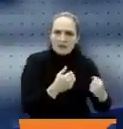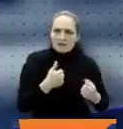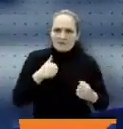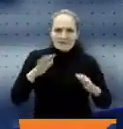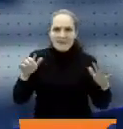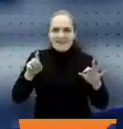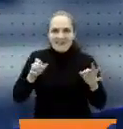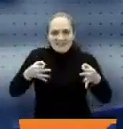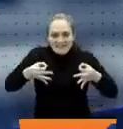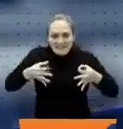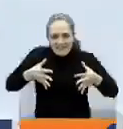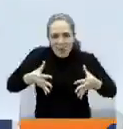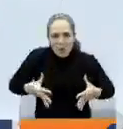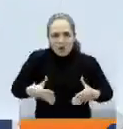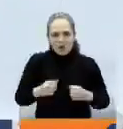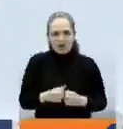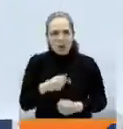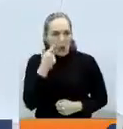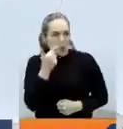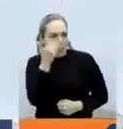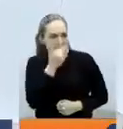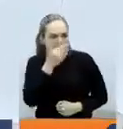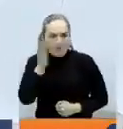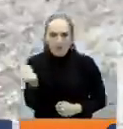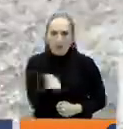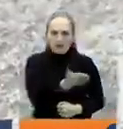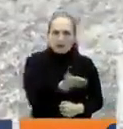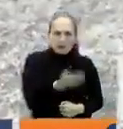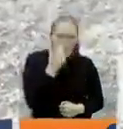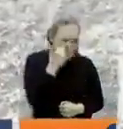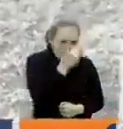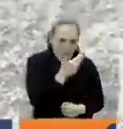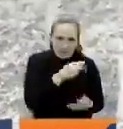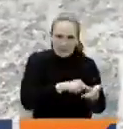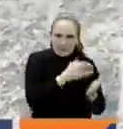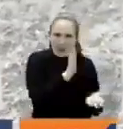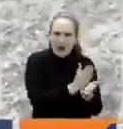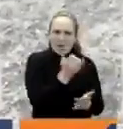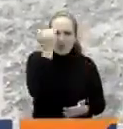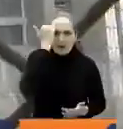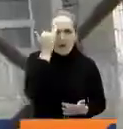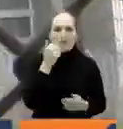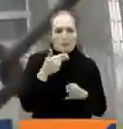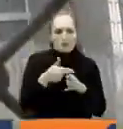establecimiento penitenciario, reitera este operador judicial, con la